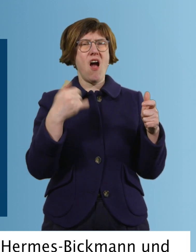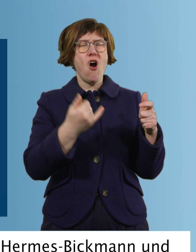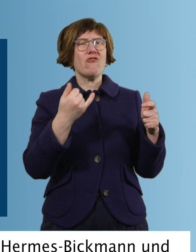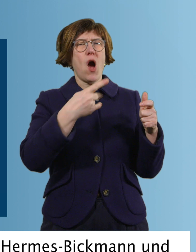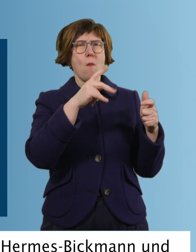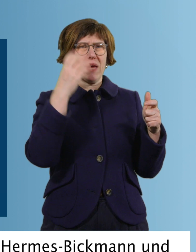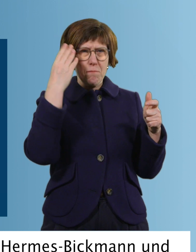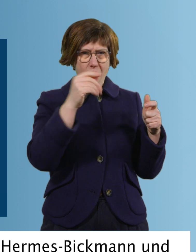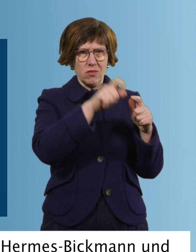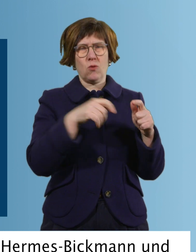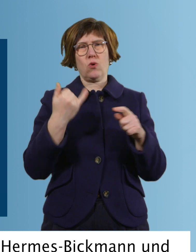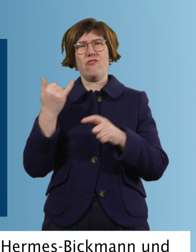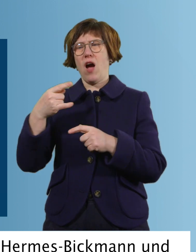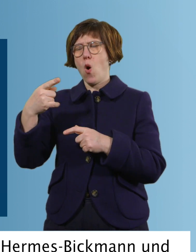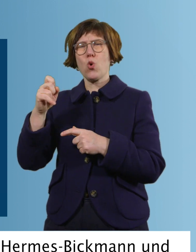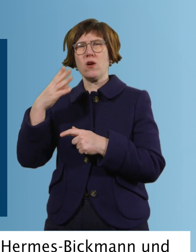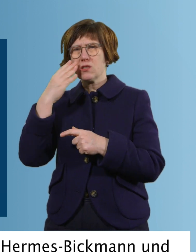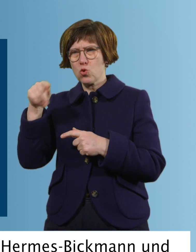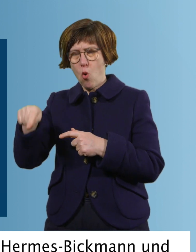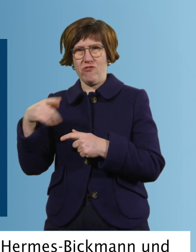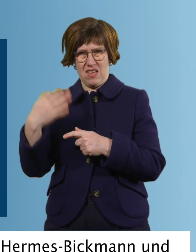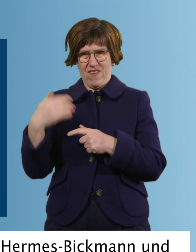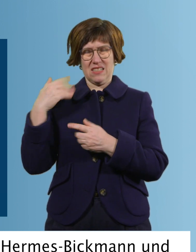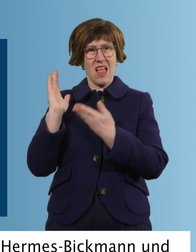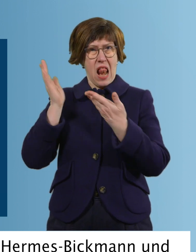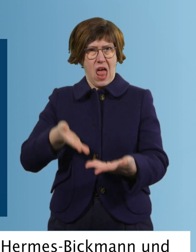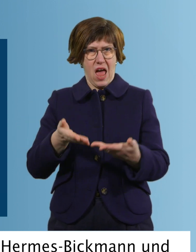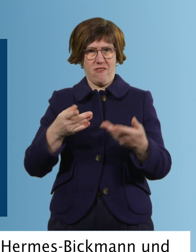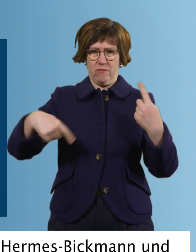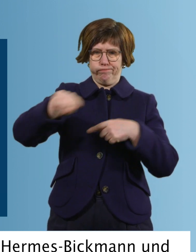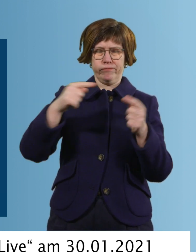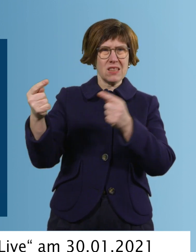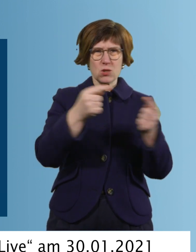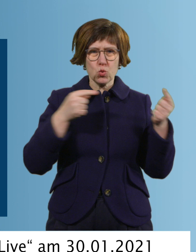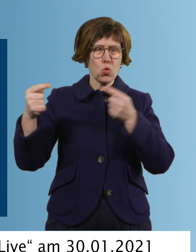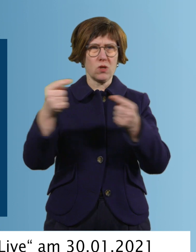Britta Hermes-Bickmann und Claudia Güldenzoph haben im Livestream bei „Zusammen gegen